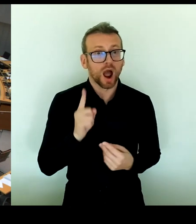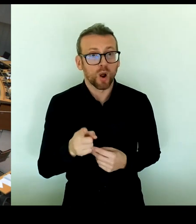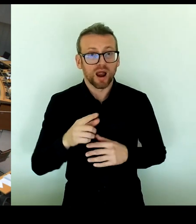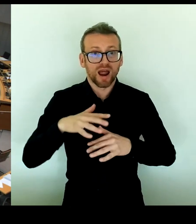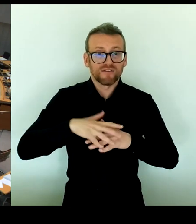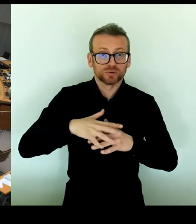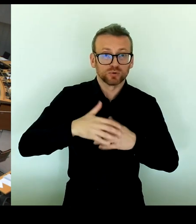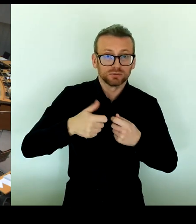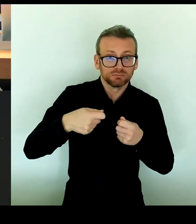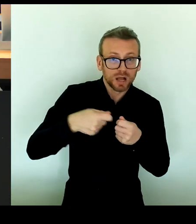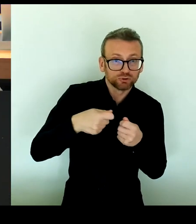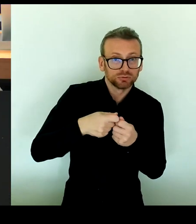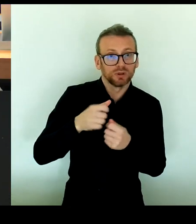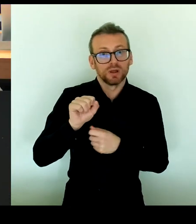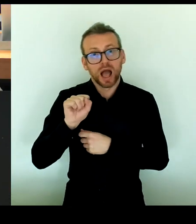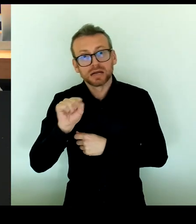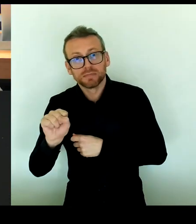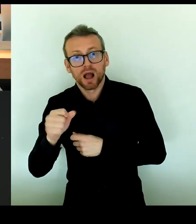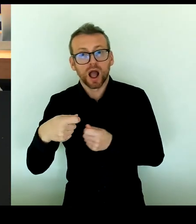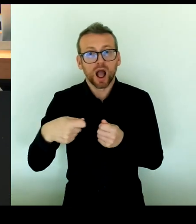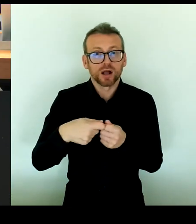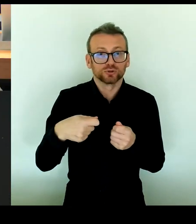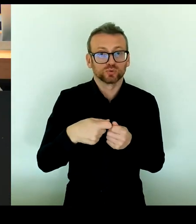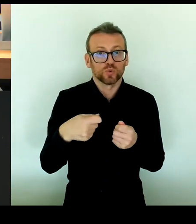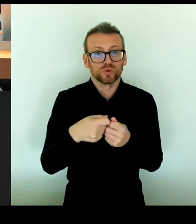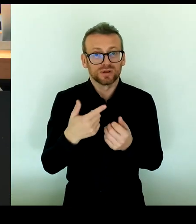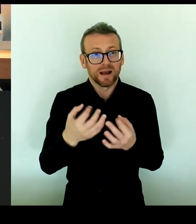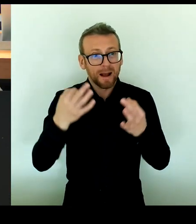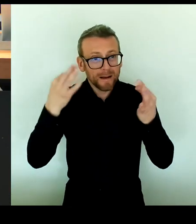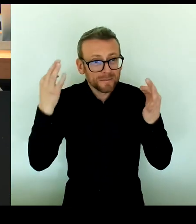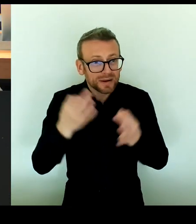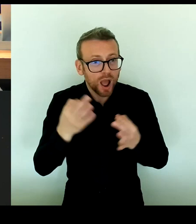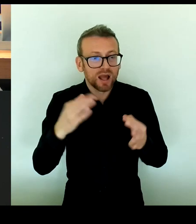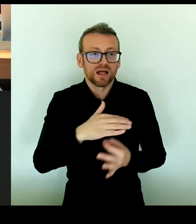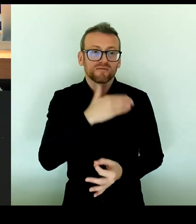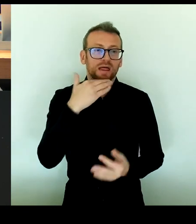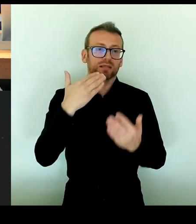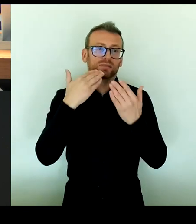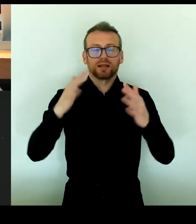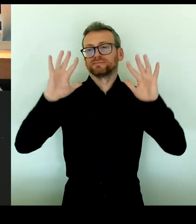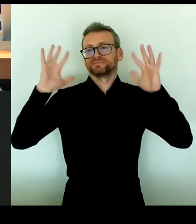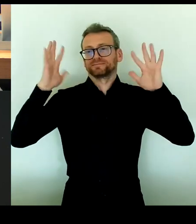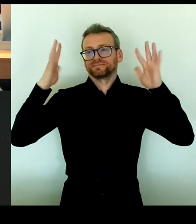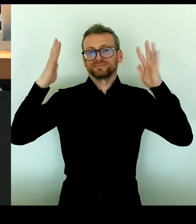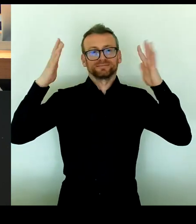Drei Absätze, die sehr einfach sind, was Sie eigentlich fordern. Sie haben es jetzt an einigen Beispielen